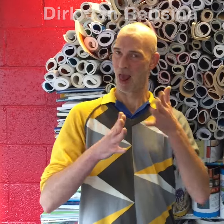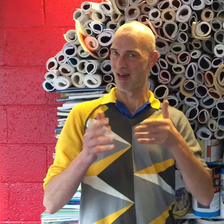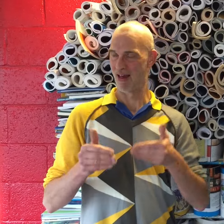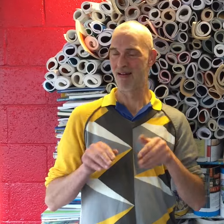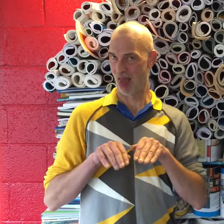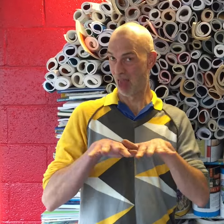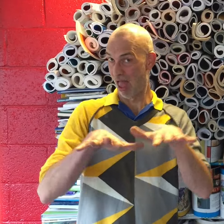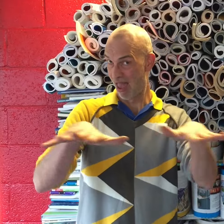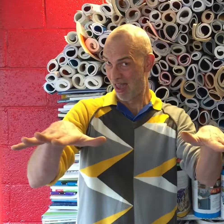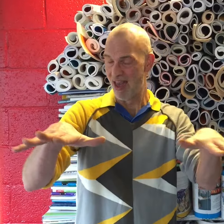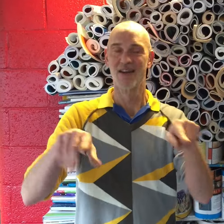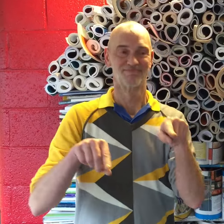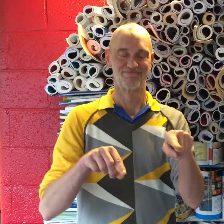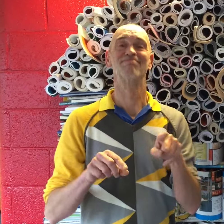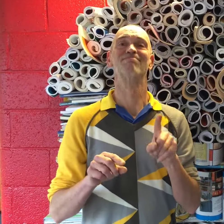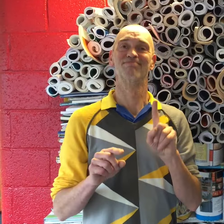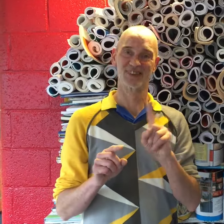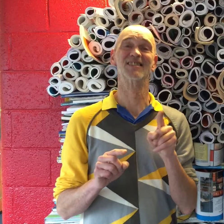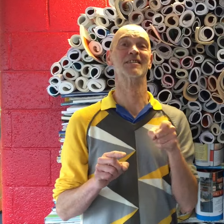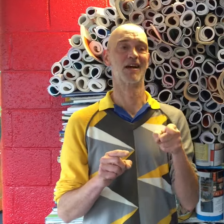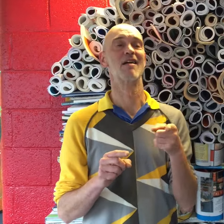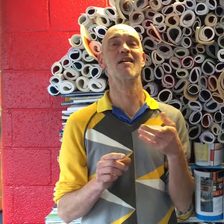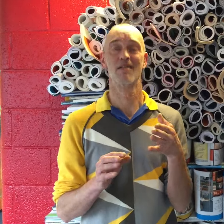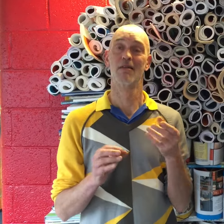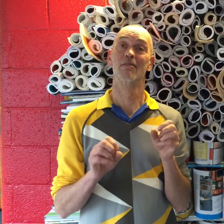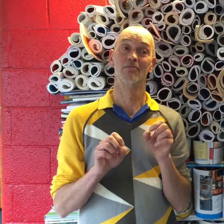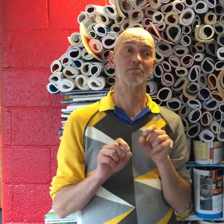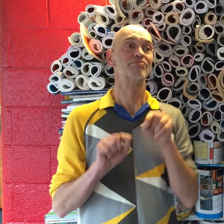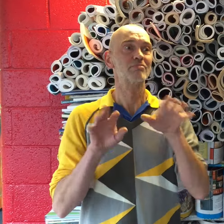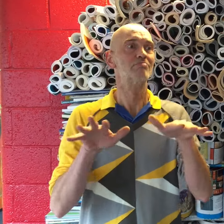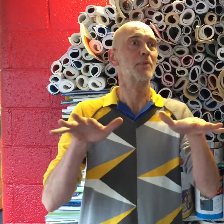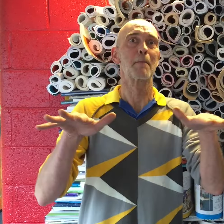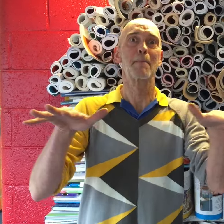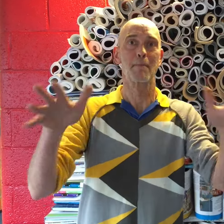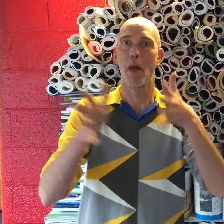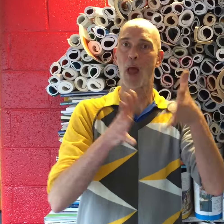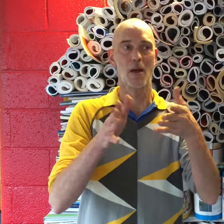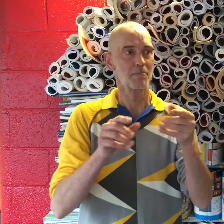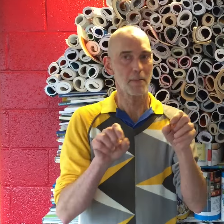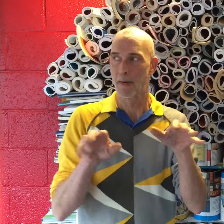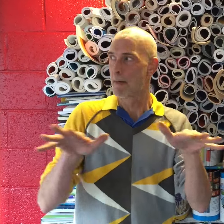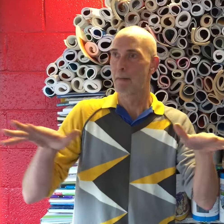Deze gebarenchallenge betekent een gebarentaal gaat verspreiden